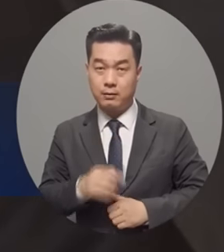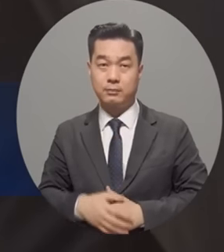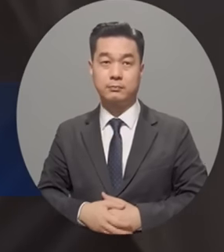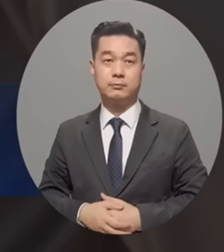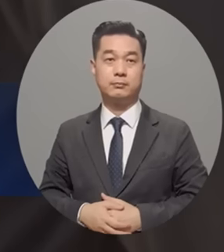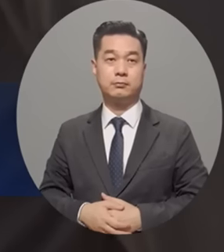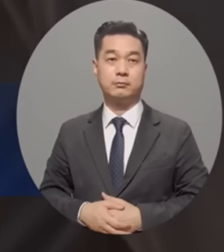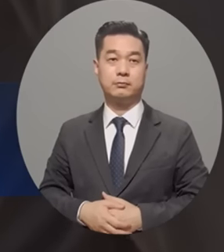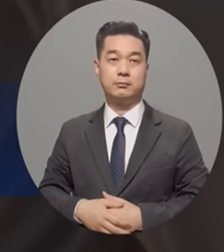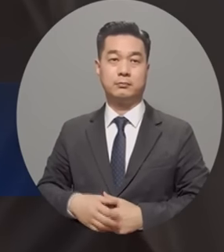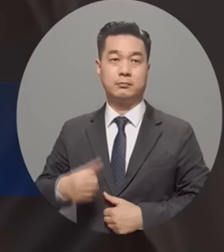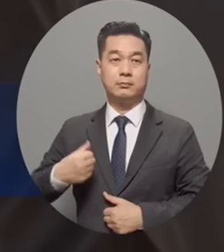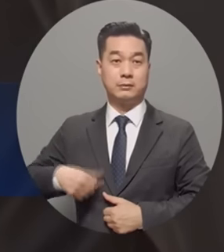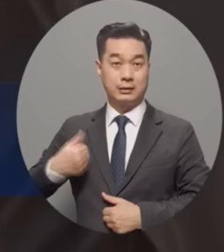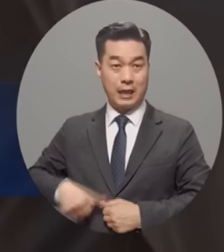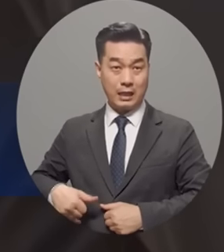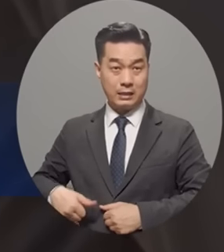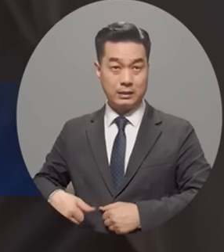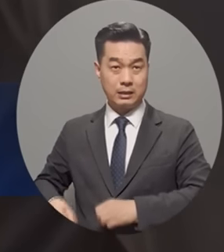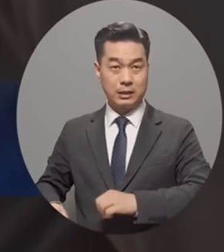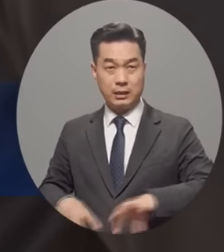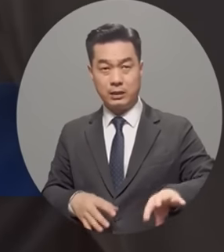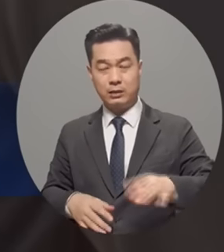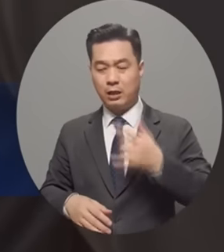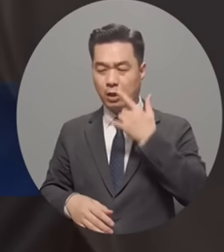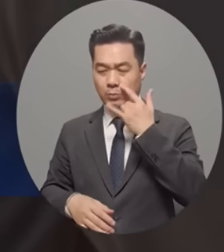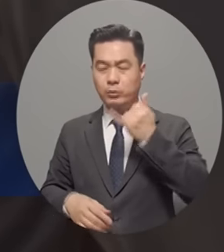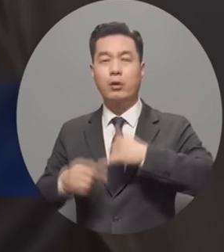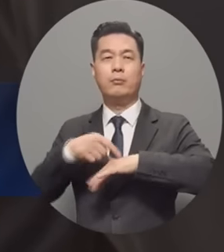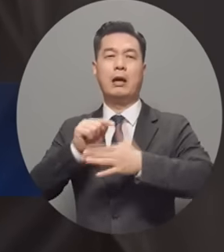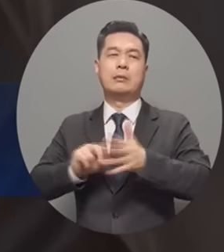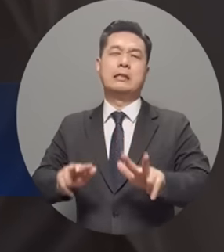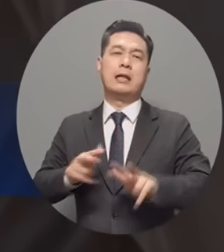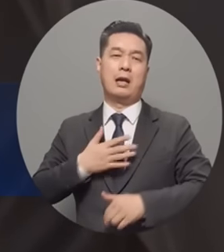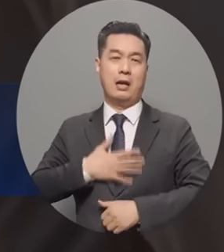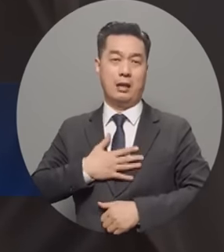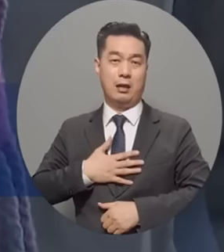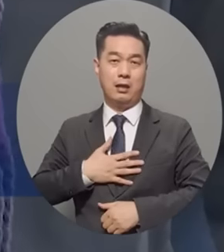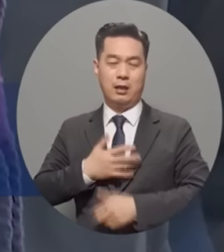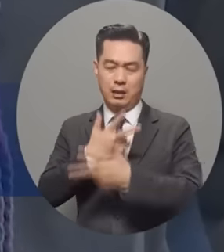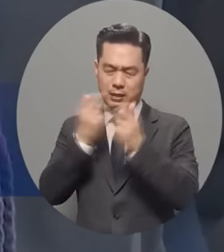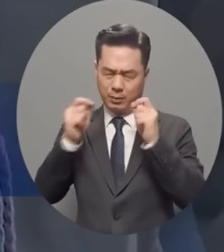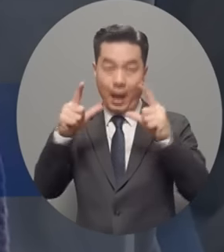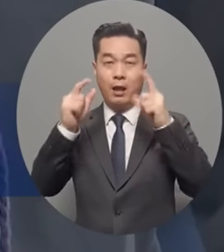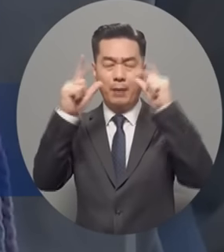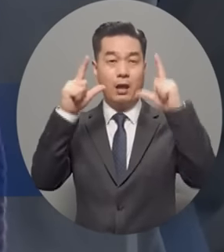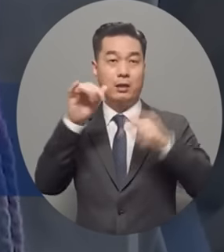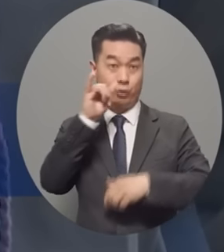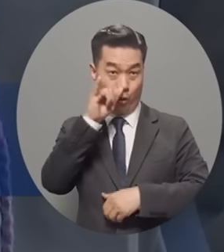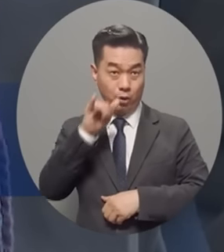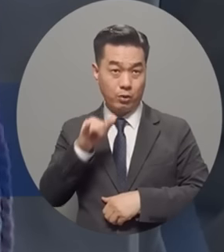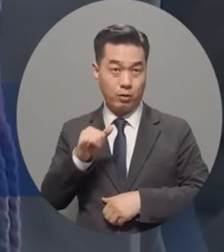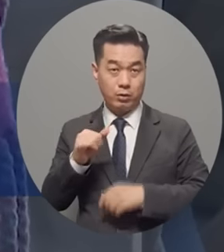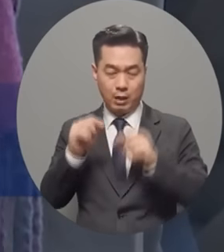메시지도 남아 있었습니다. (인터뷰) 자식 잃은 부모 심정을 지금에서야 느꼈어요.